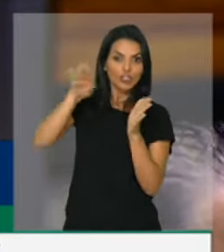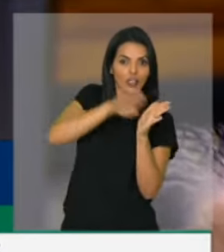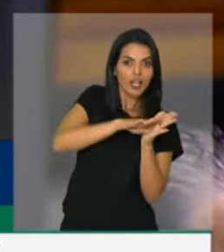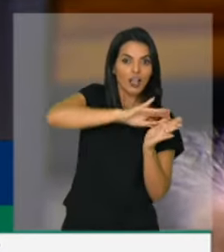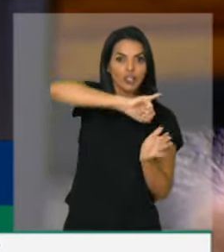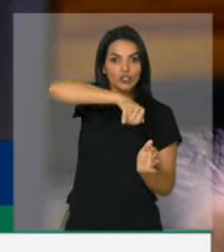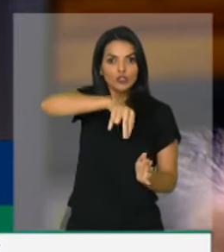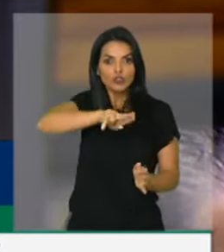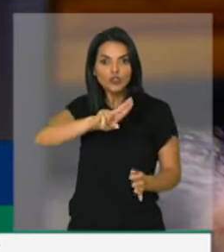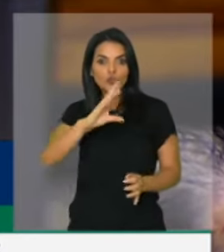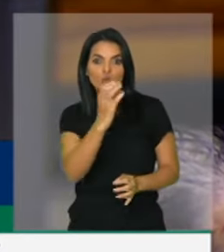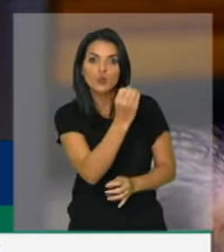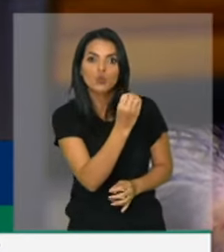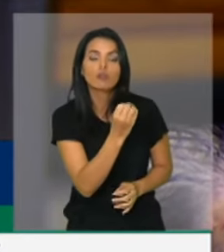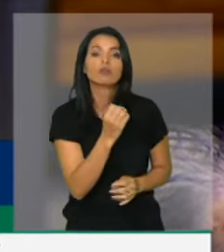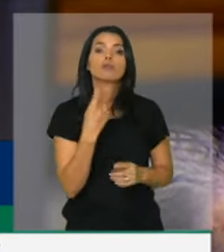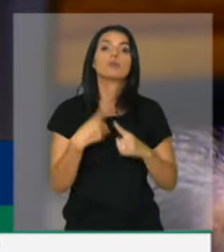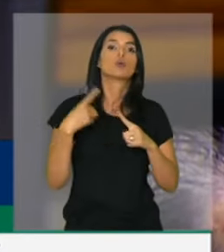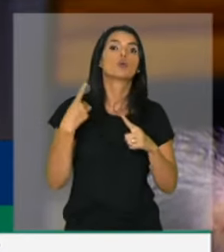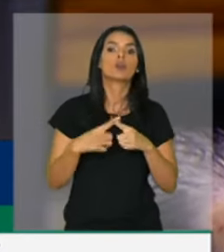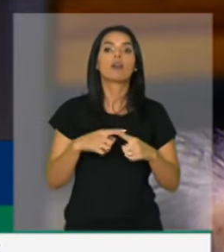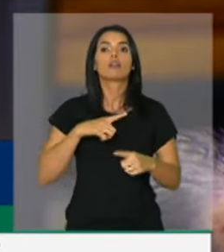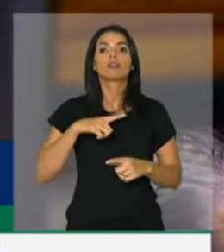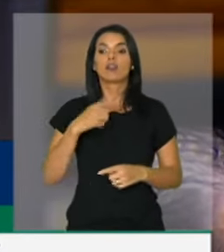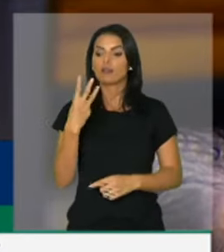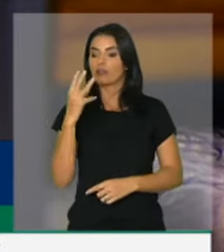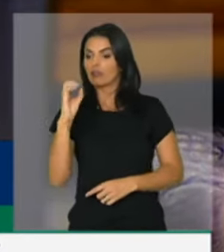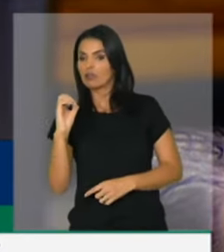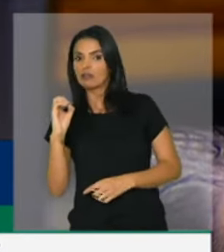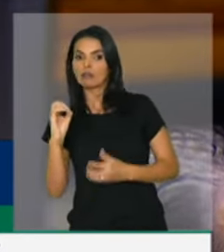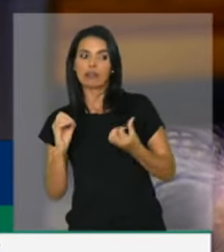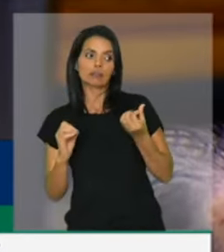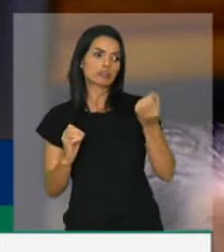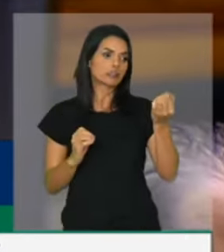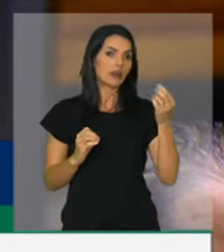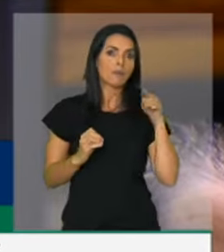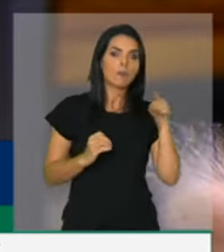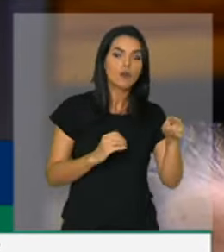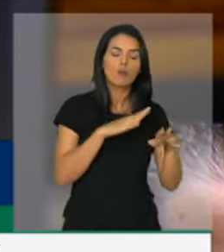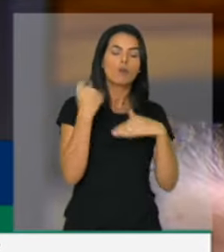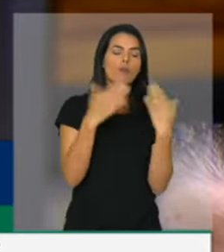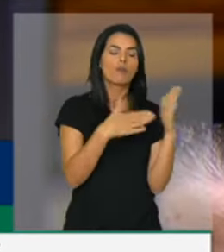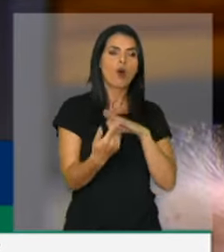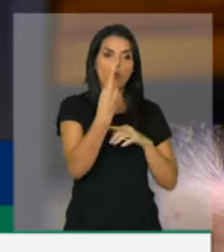DE 30 A 60 MIL MORTOS TODOS OS MESES... [SOA A CAMPAINHA]. REALMENTE HOUVE UMA CONSPIRAÇÃO DE TODA A SOCIEDADE PARA QUE ELE SAÍ SSE. QUANTO AO SEGUNDO PONTO